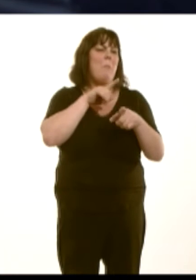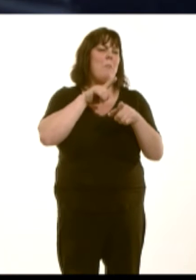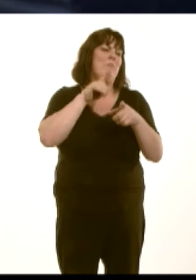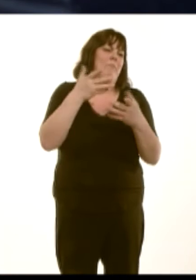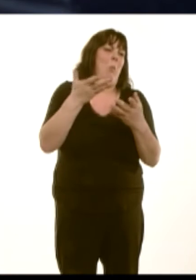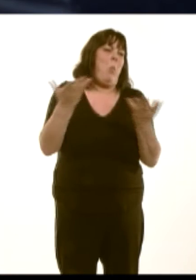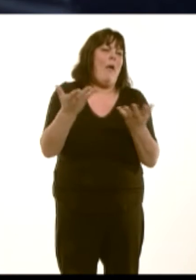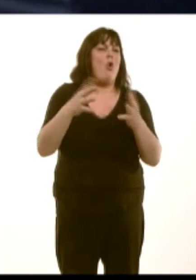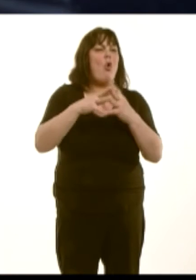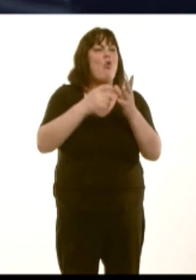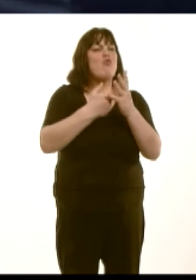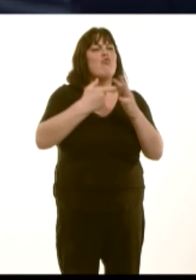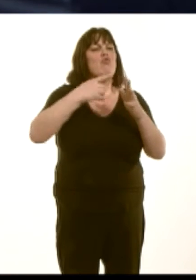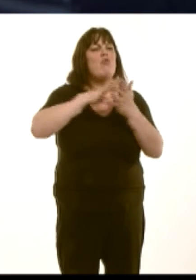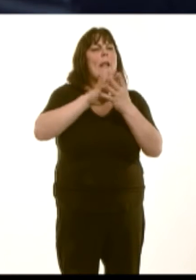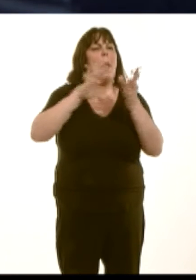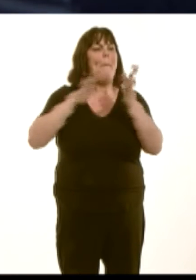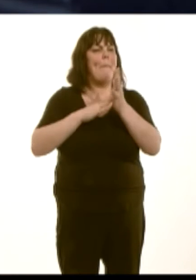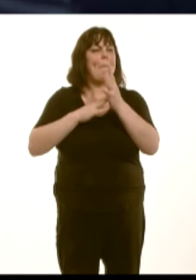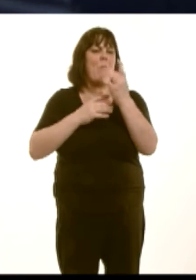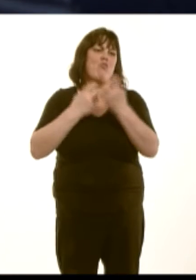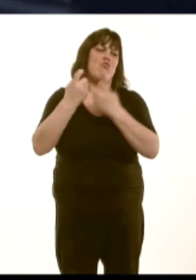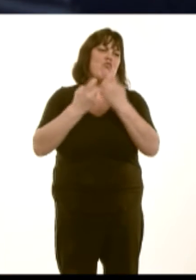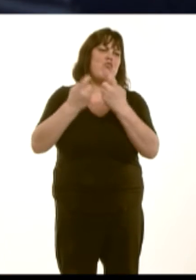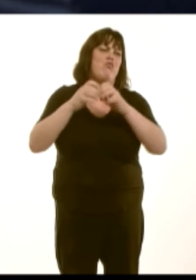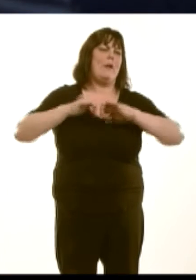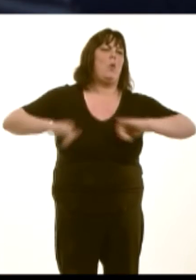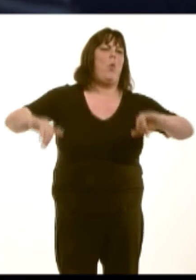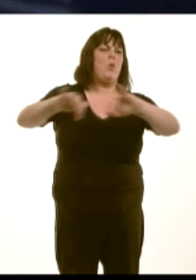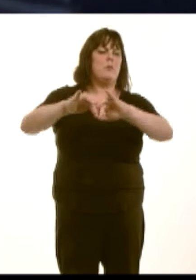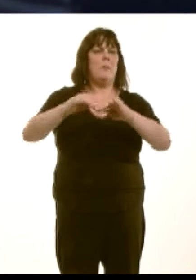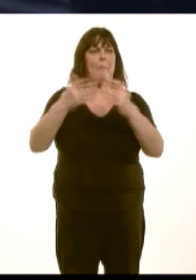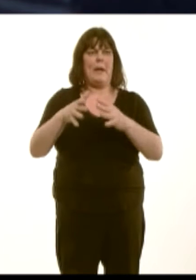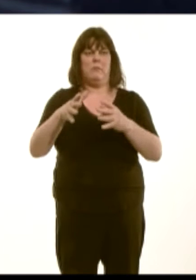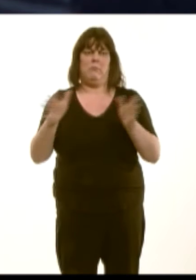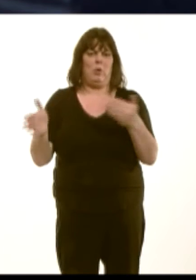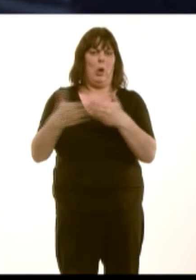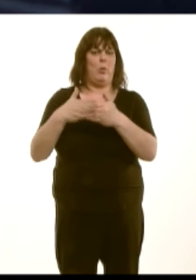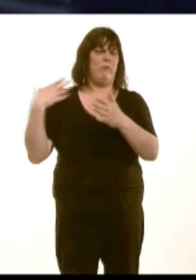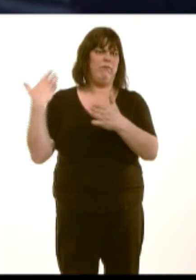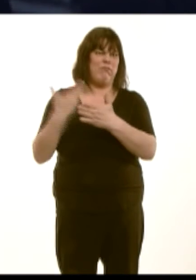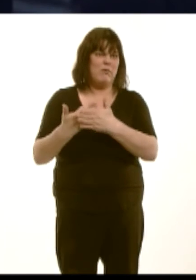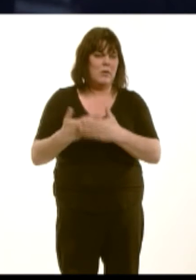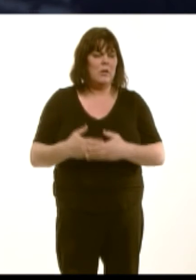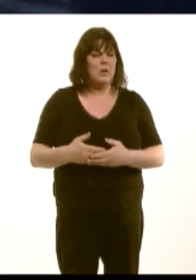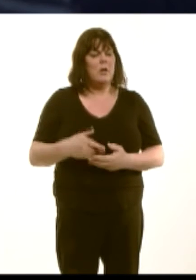y Cae Ras yn Wrecsamówedi bod ar gau ers nifer o flynyddoedd, fod yna fethiant i gael gemau rhyngwladol yn y gogledd?